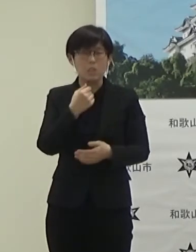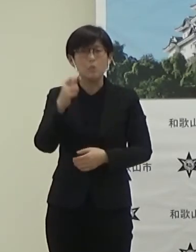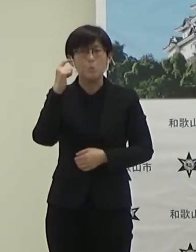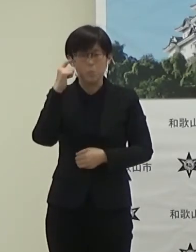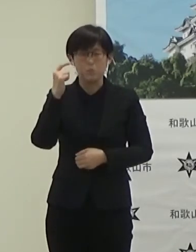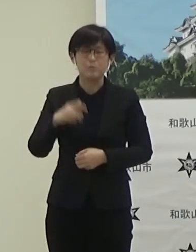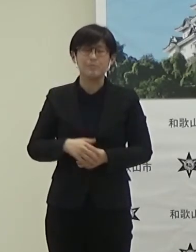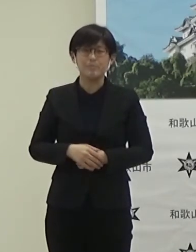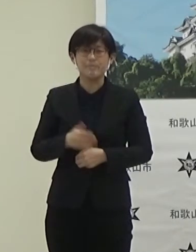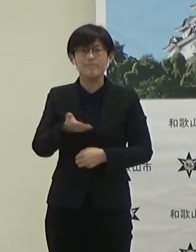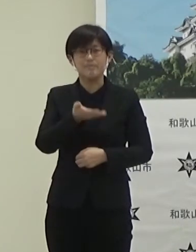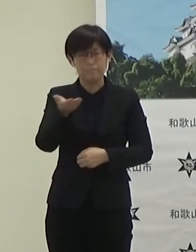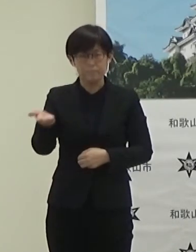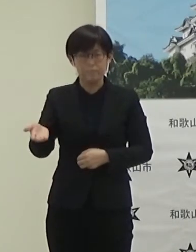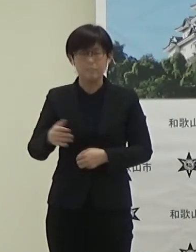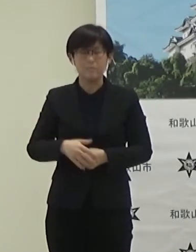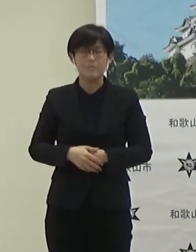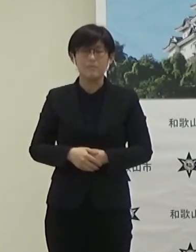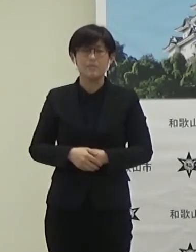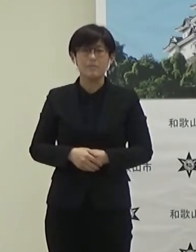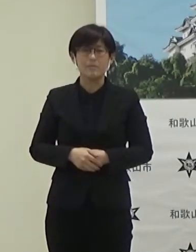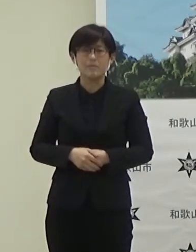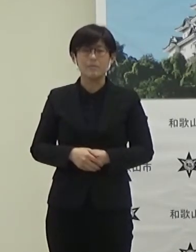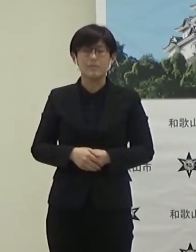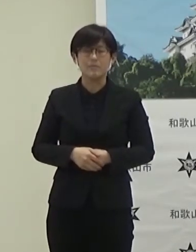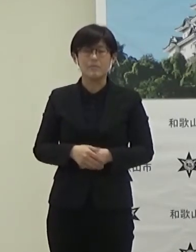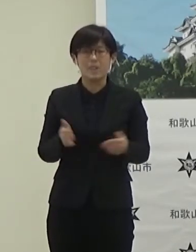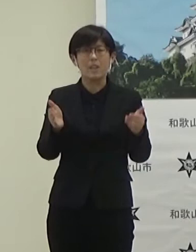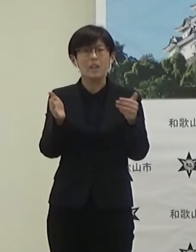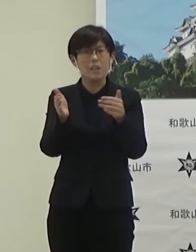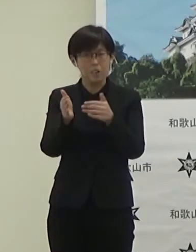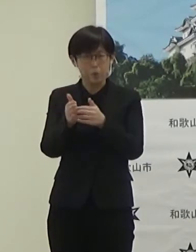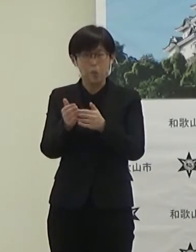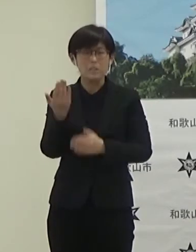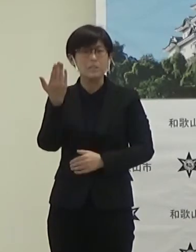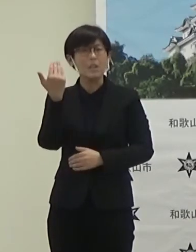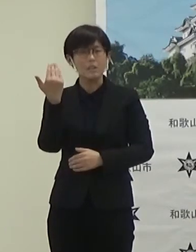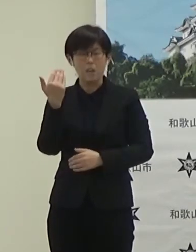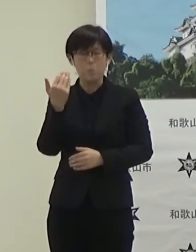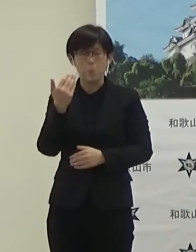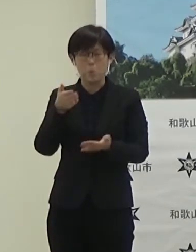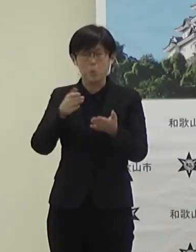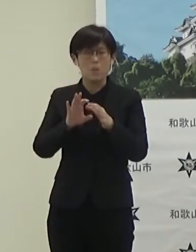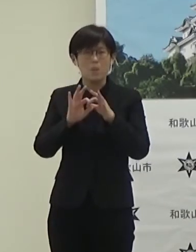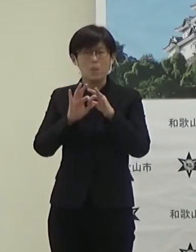最後です。これ前回も広報させていただいてるんですけど4月2日